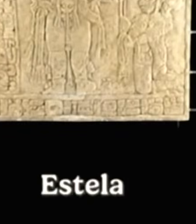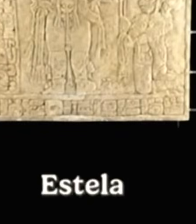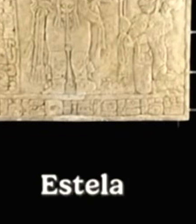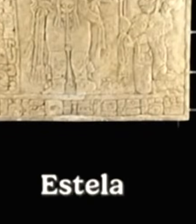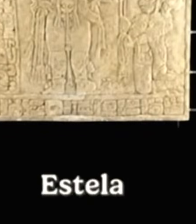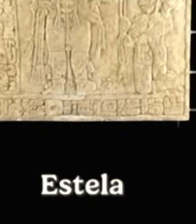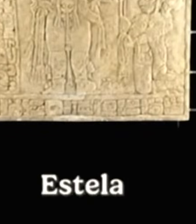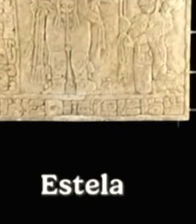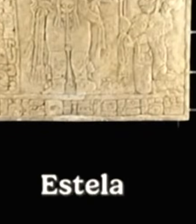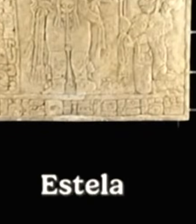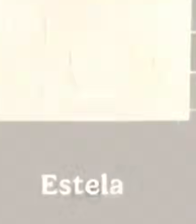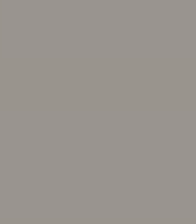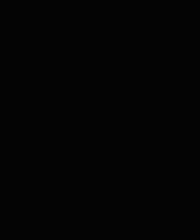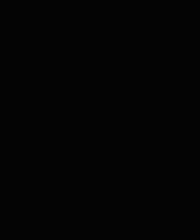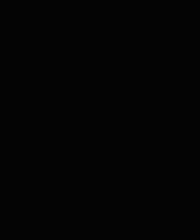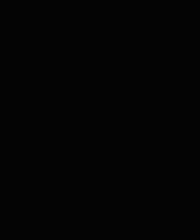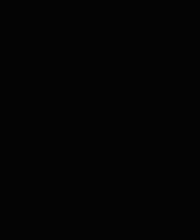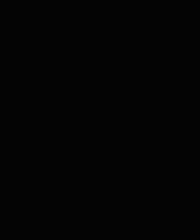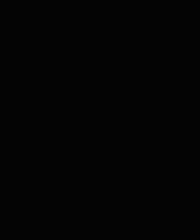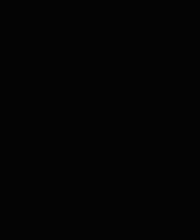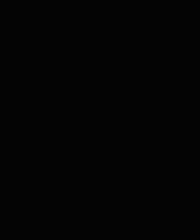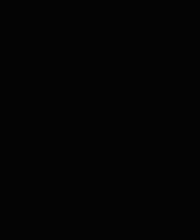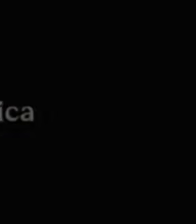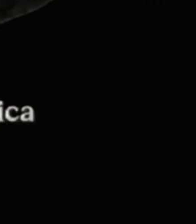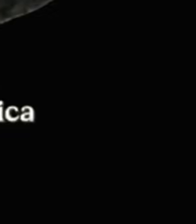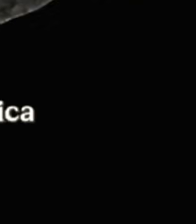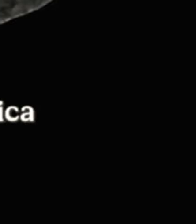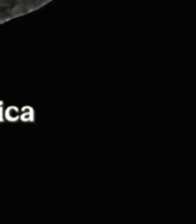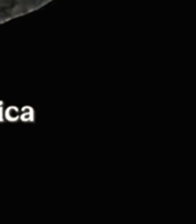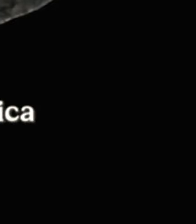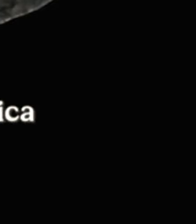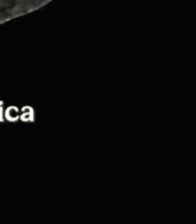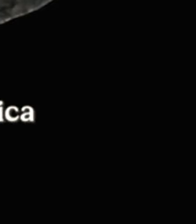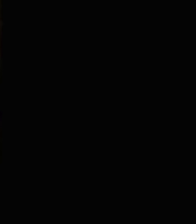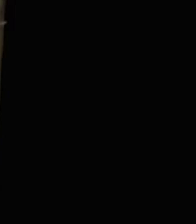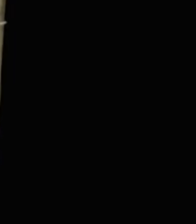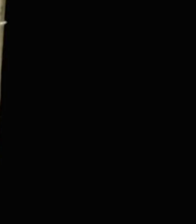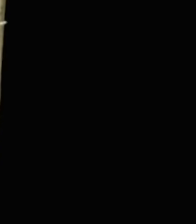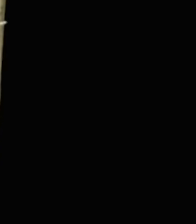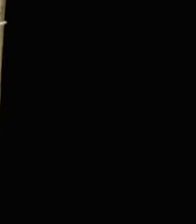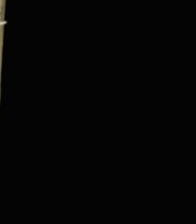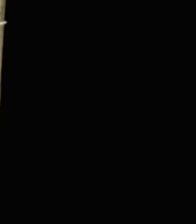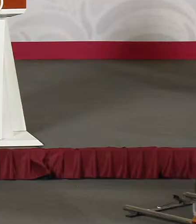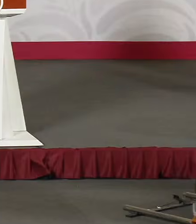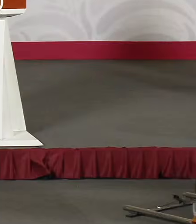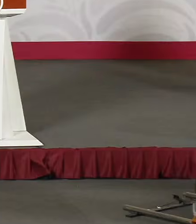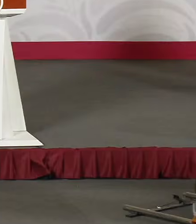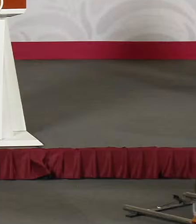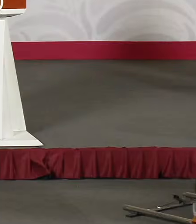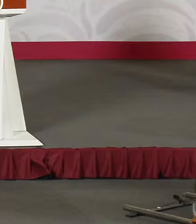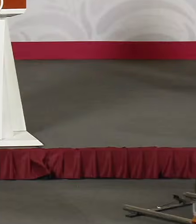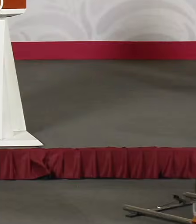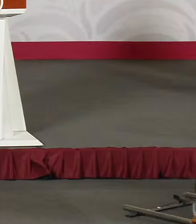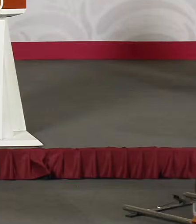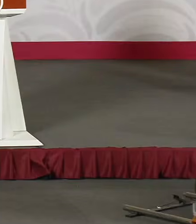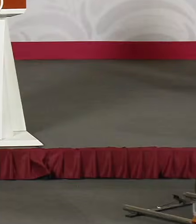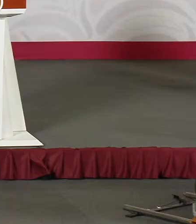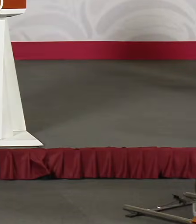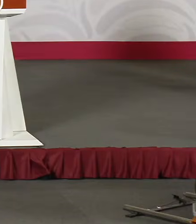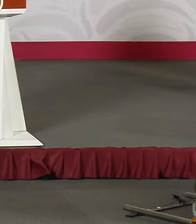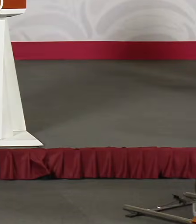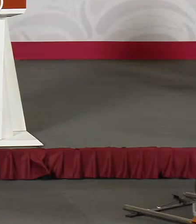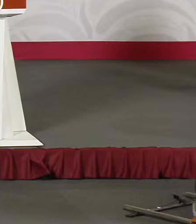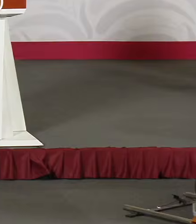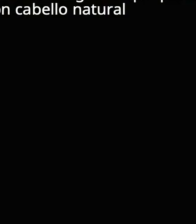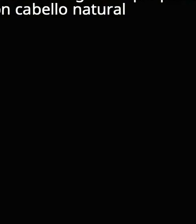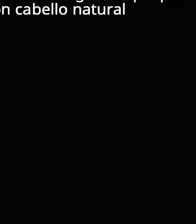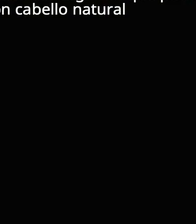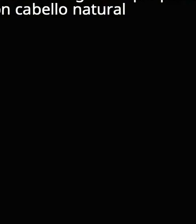esta exposición. compartir con ustedes una pieza mexica que es la escultura del Mlantecutli que fue